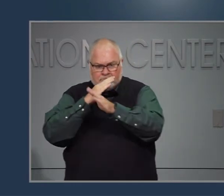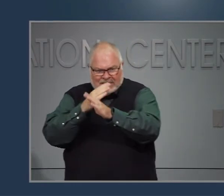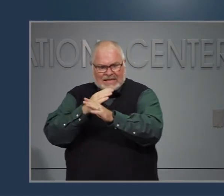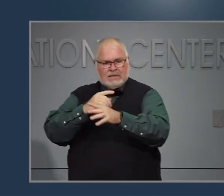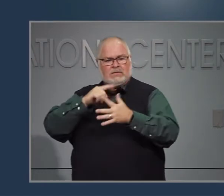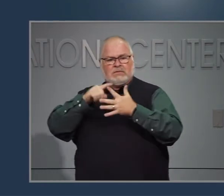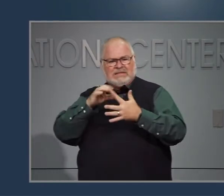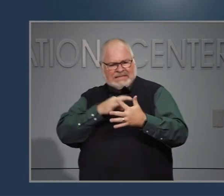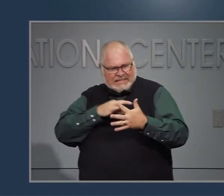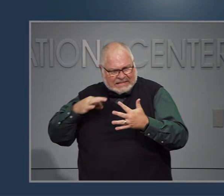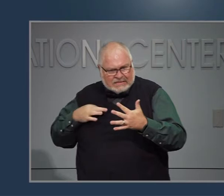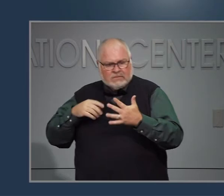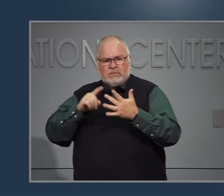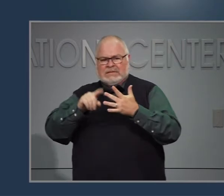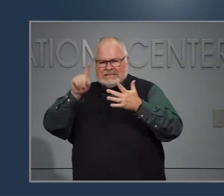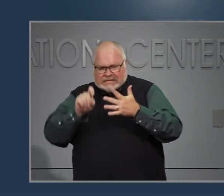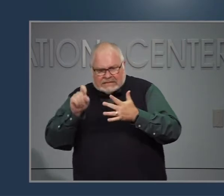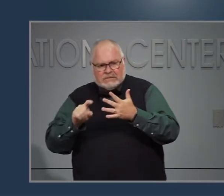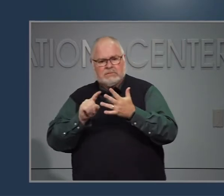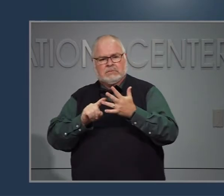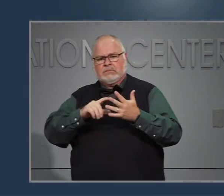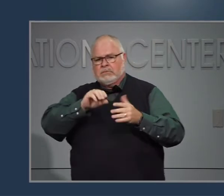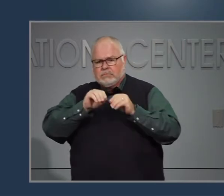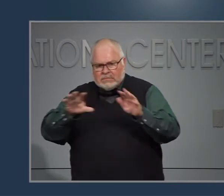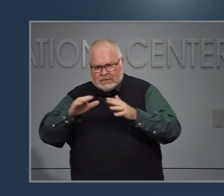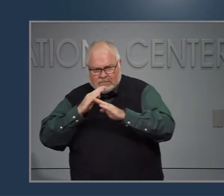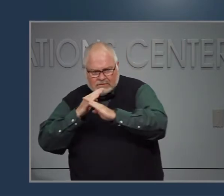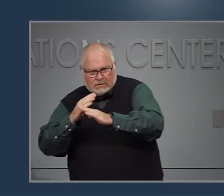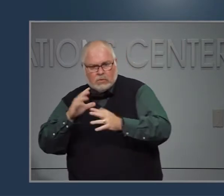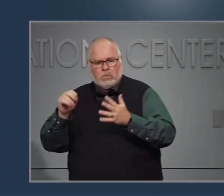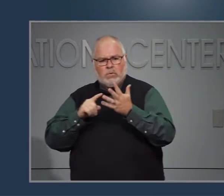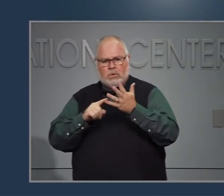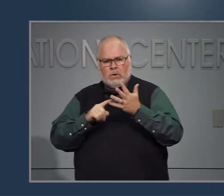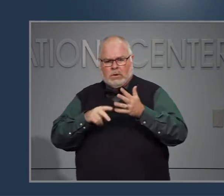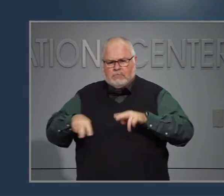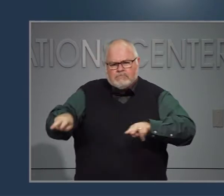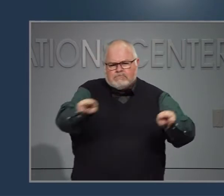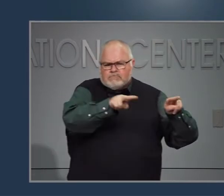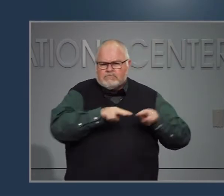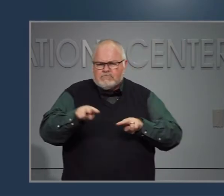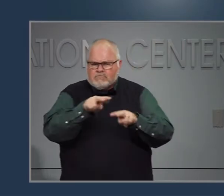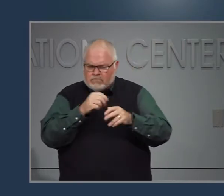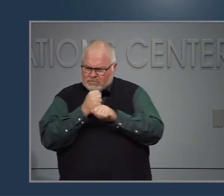Administración debo tres super vigilancia, nos ha permitido tener un marco rápido para el